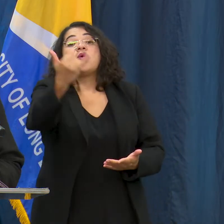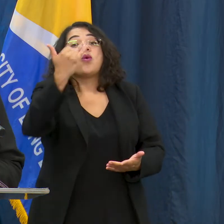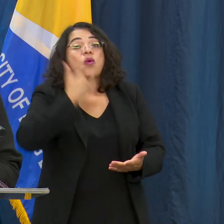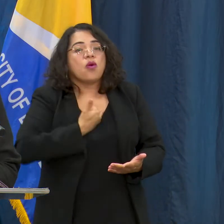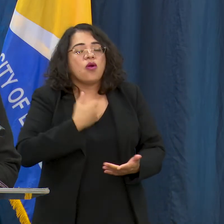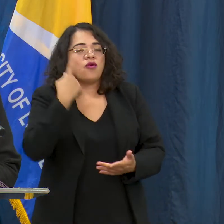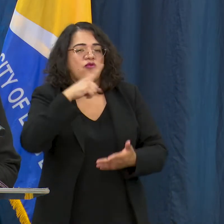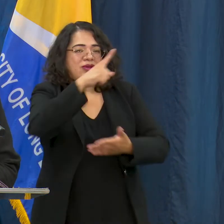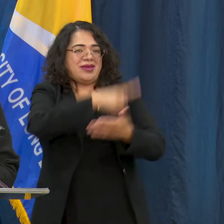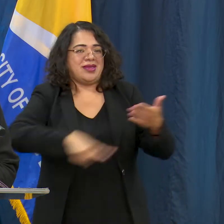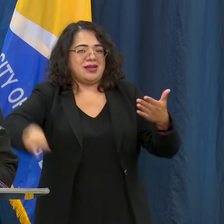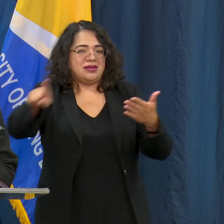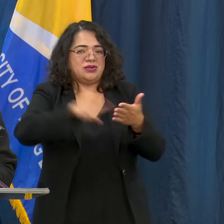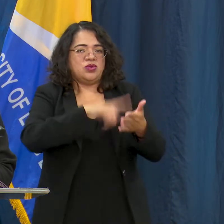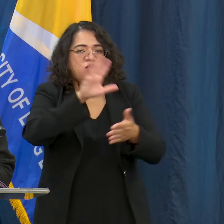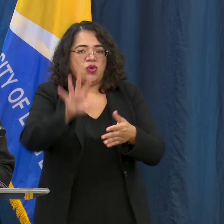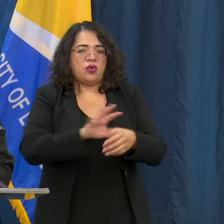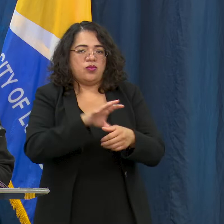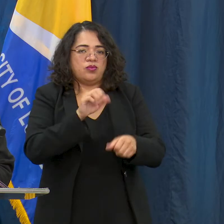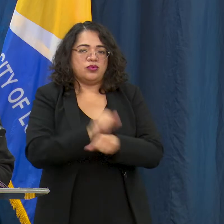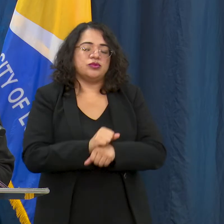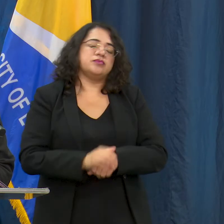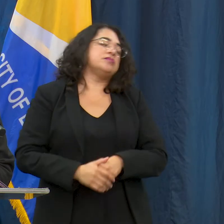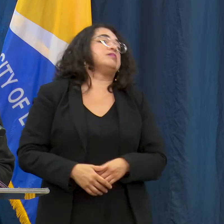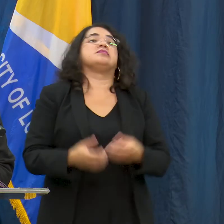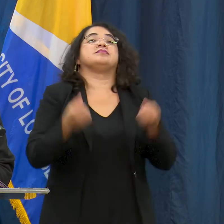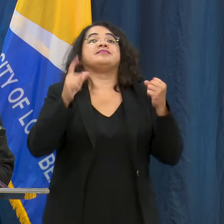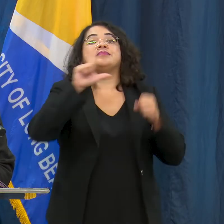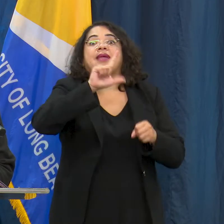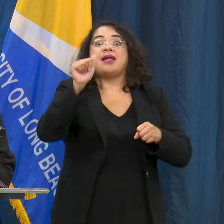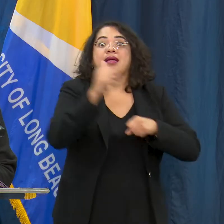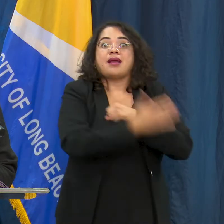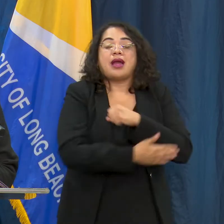vido una mayor demanded a pruebas en todo el condado durante este Ultima